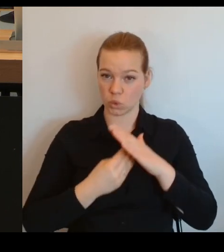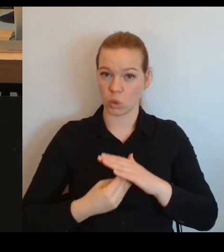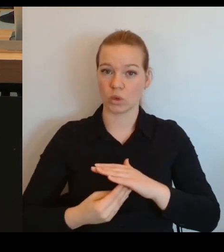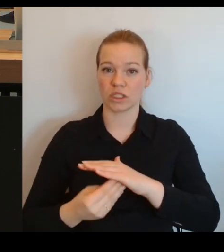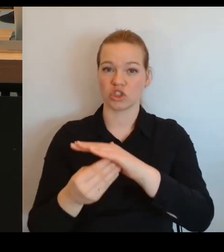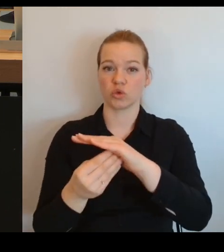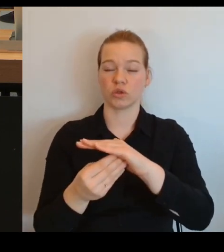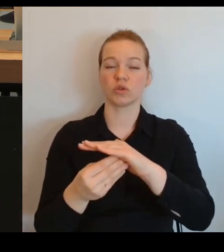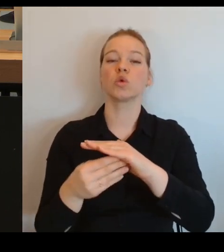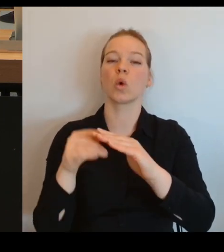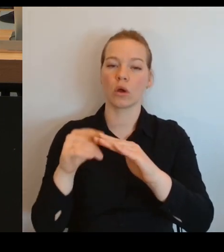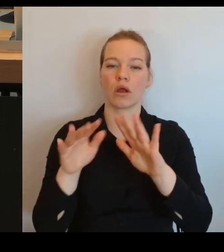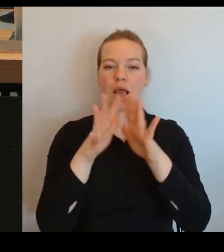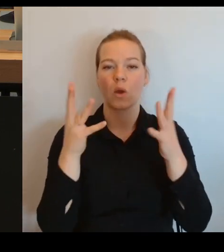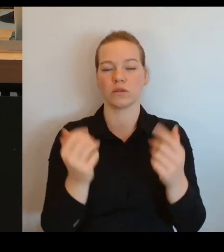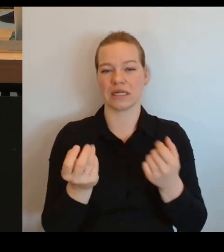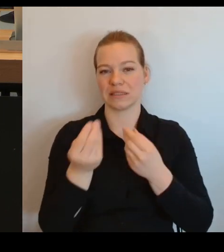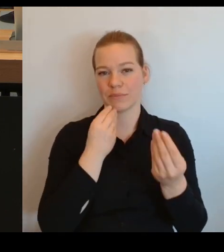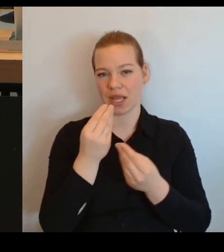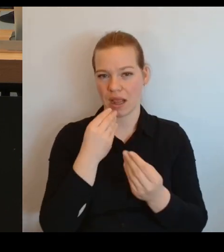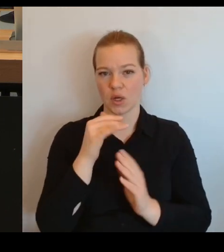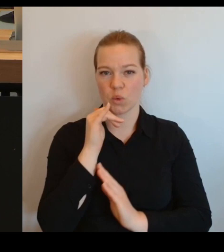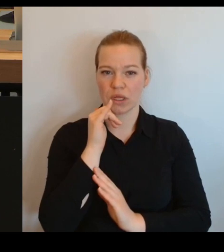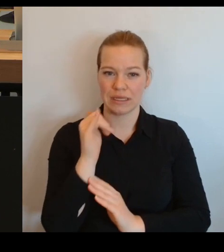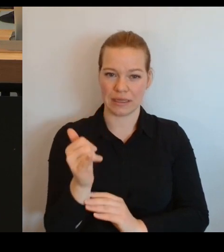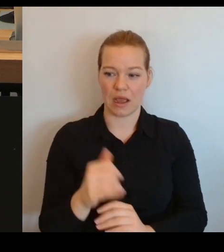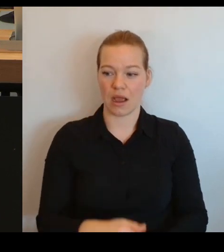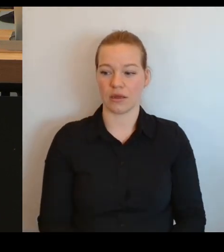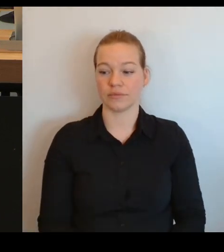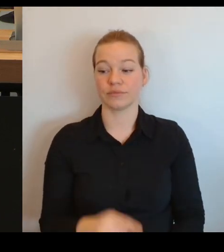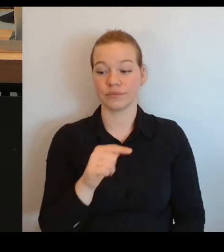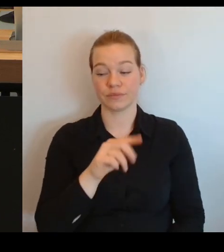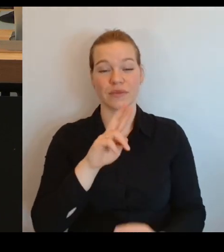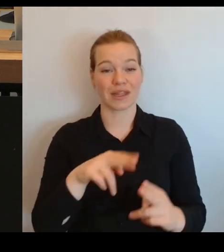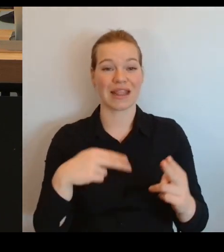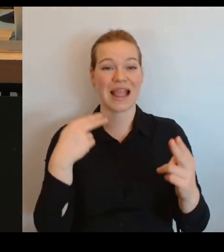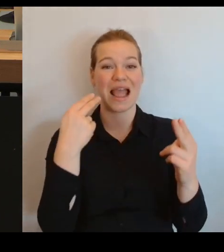und Vorsorgemaßnahmen geht, die bei außergewöhnlichen Notlagen tatsächlich greifen.